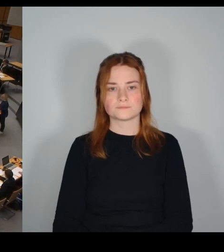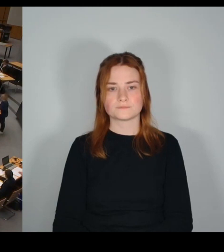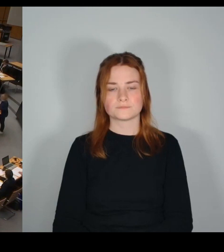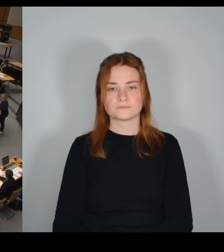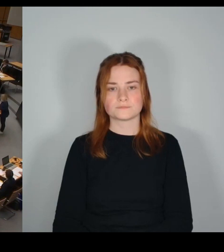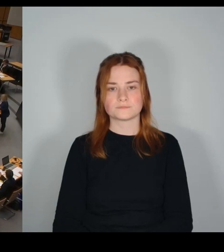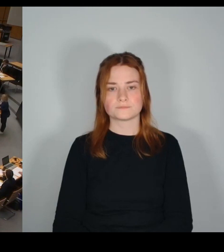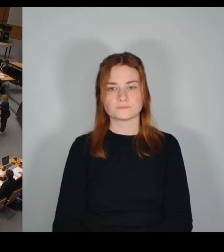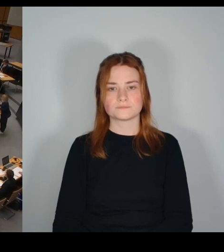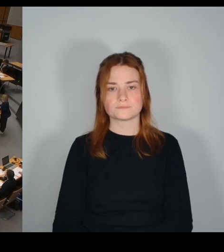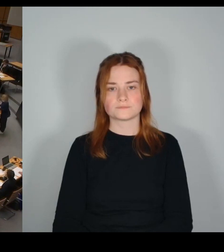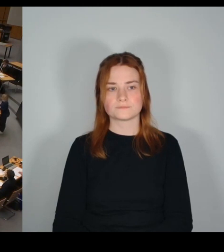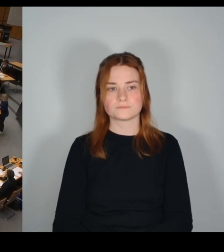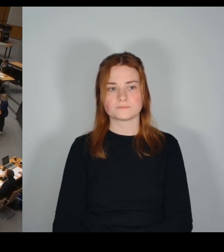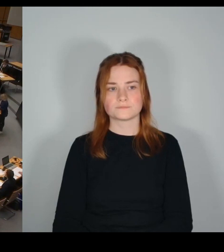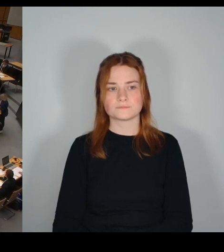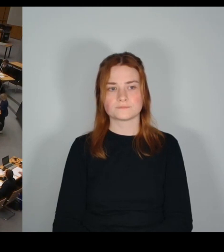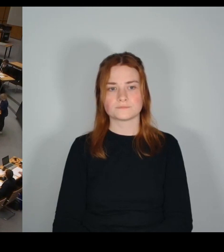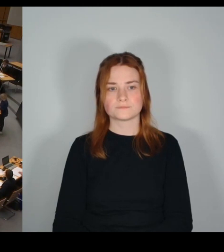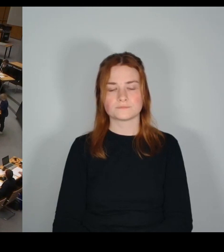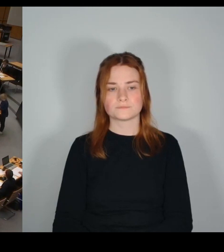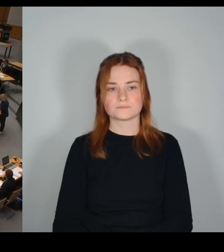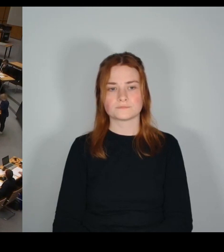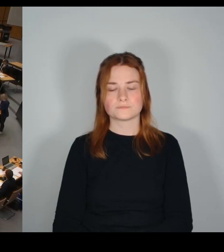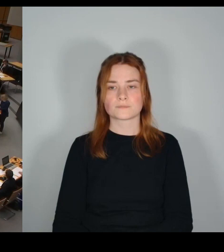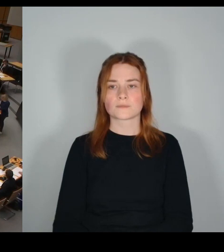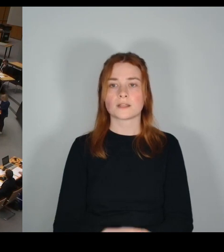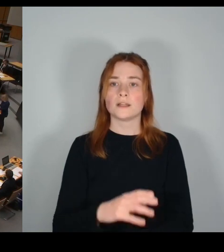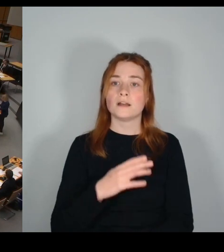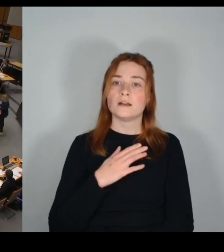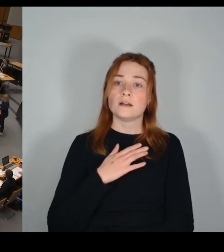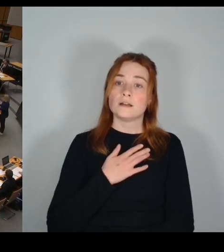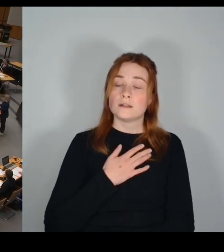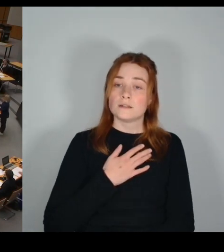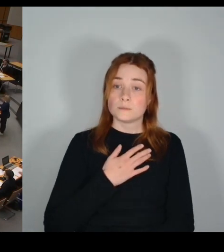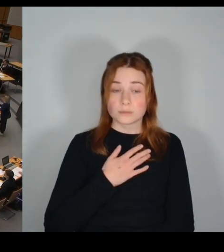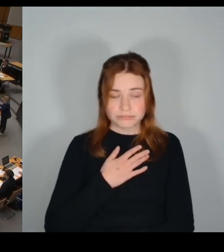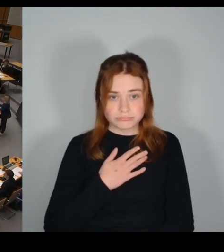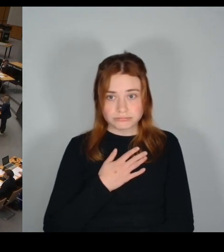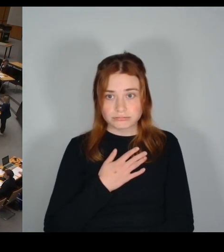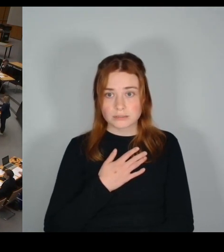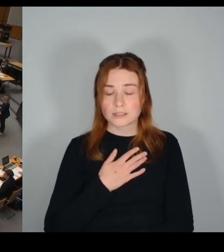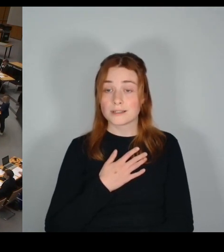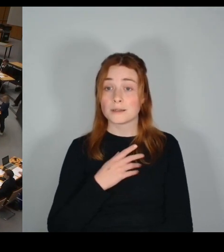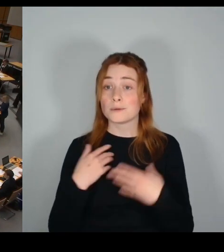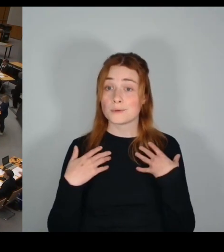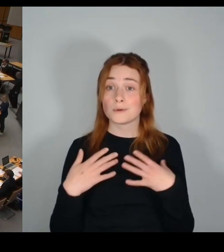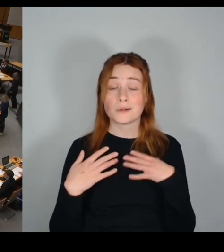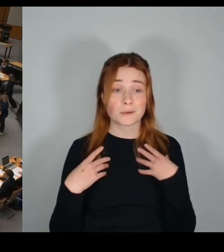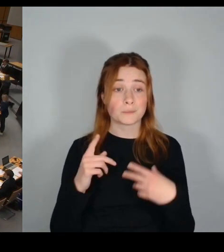Ja, da muss man erst mal durchatmen, wenn man das alles gehört. Sehr geehrte Frau Präsidentin! Sehr geehrte Abgeordnete!